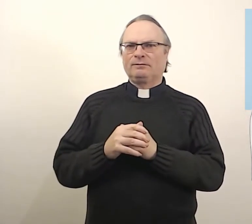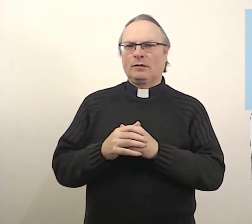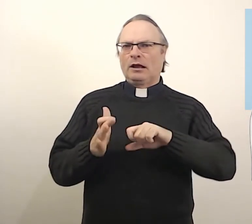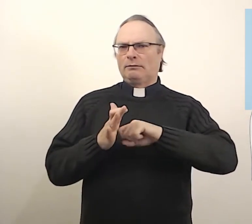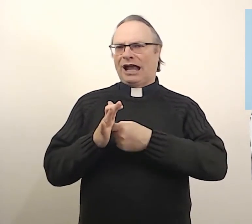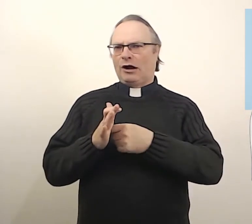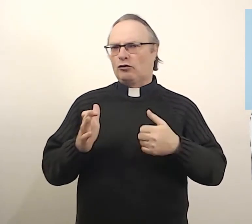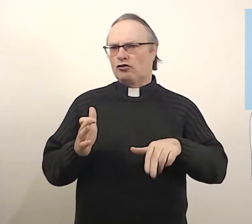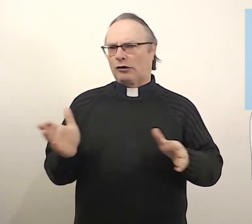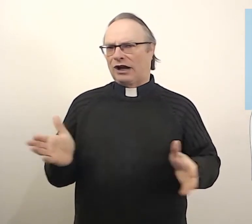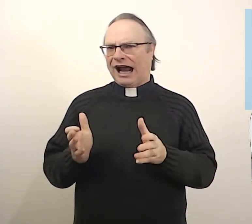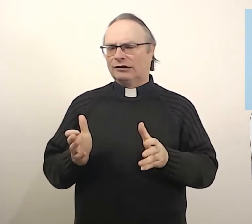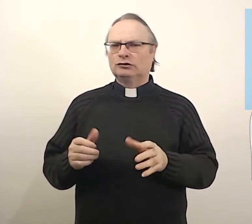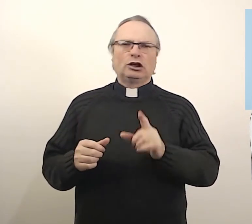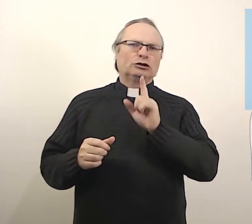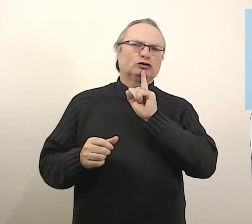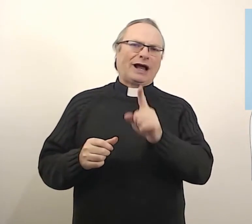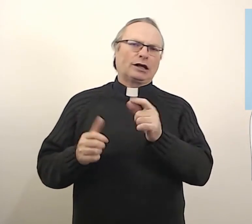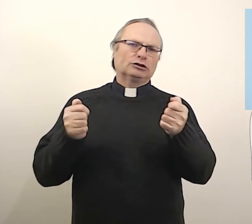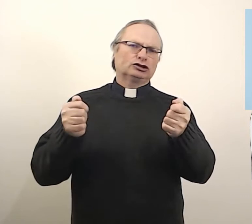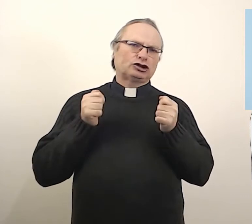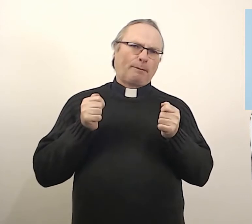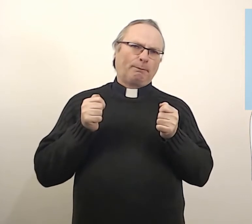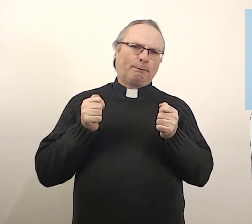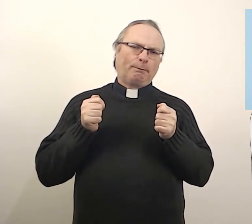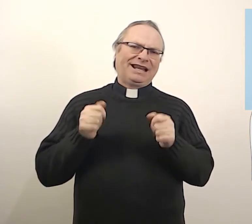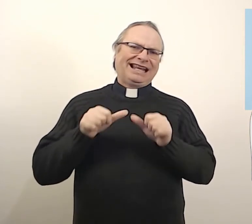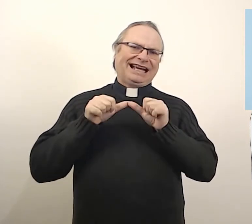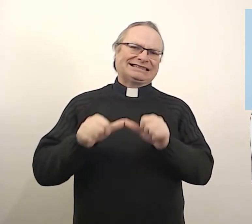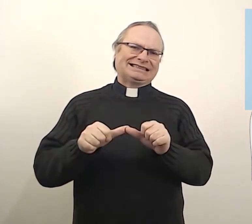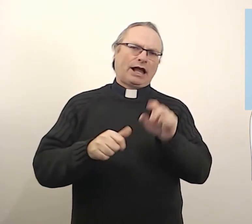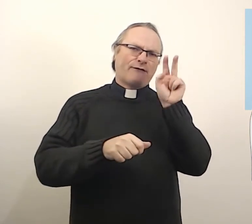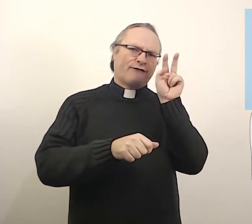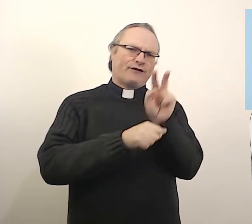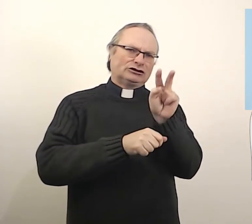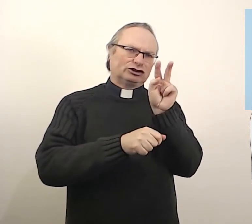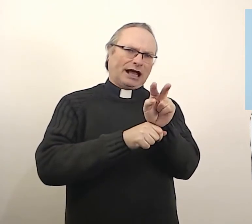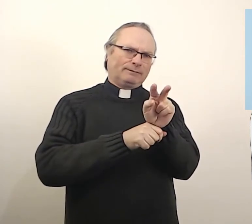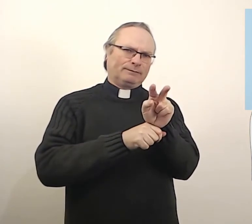Pierre nous encourage; Soyez sobres, restez vigilants: